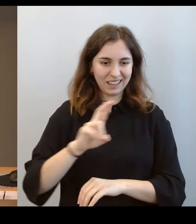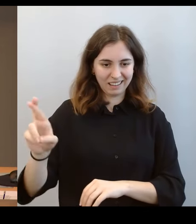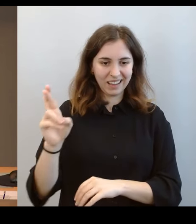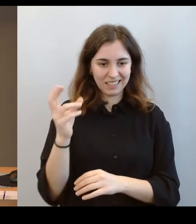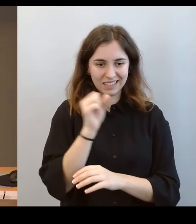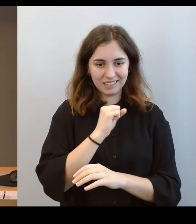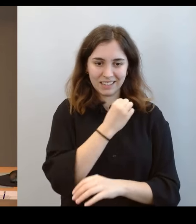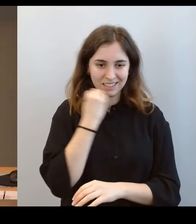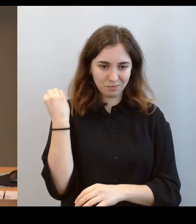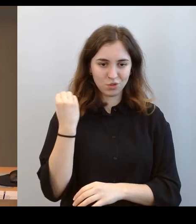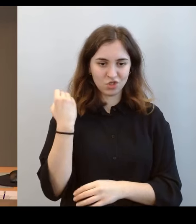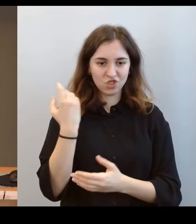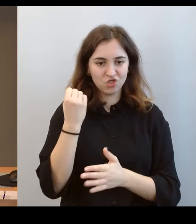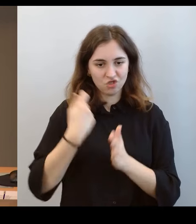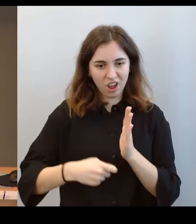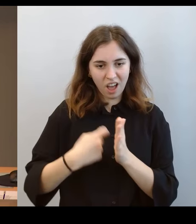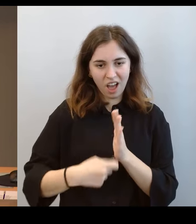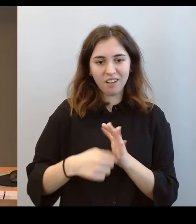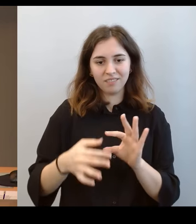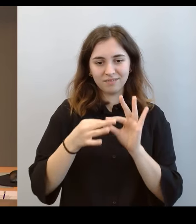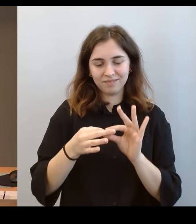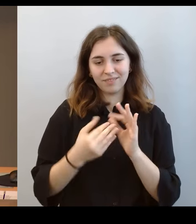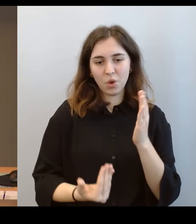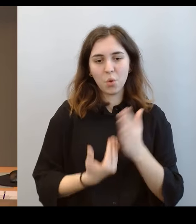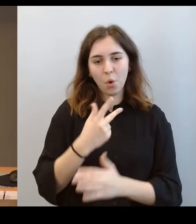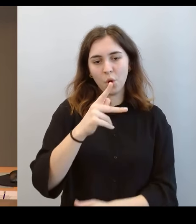Als stellvertretendes Mitglied wurden für den Abgeordneten